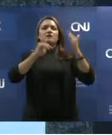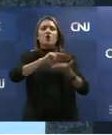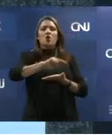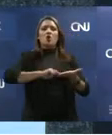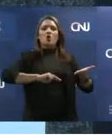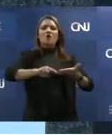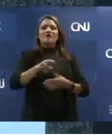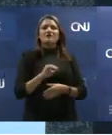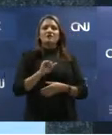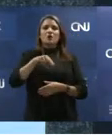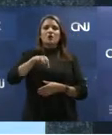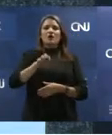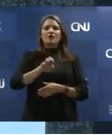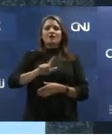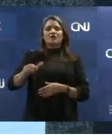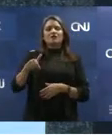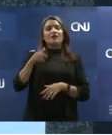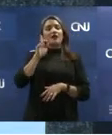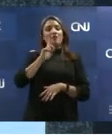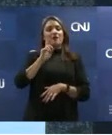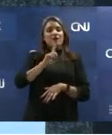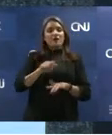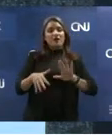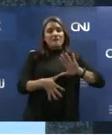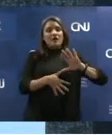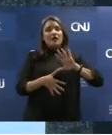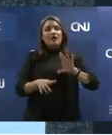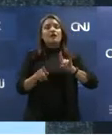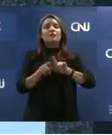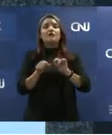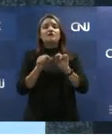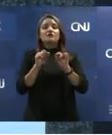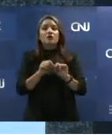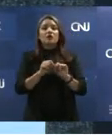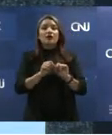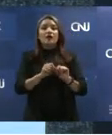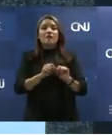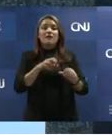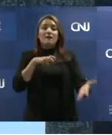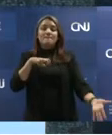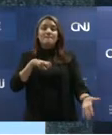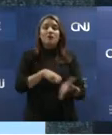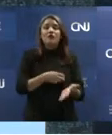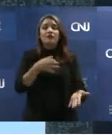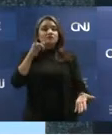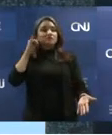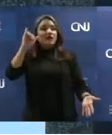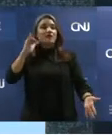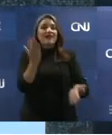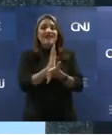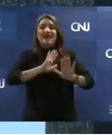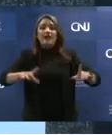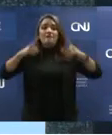para prevenir Punir e Erradicar a Violência contra a Mulher. A Convenção de Belém do Pará,